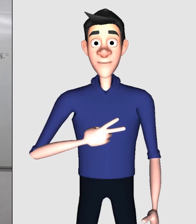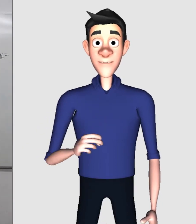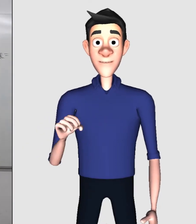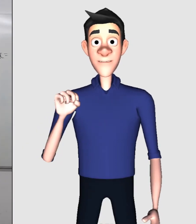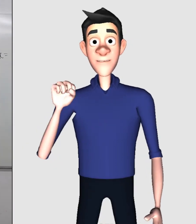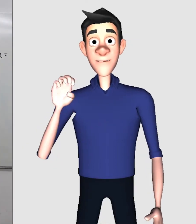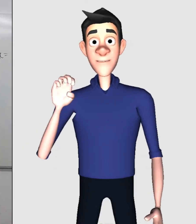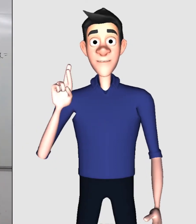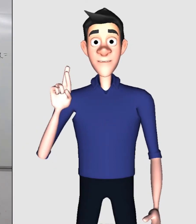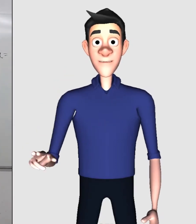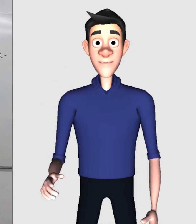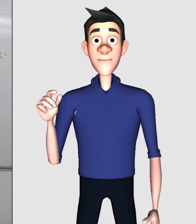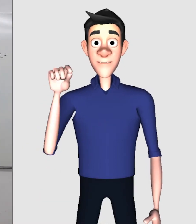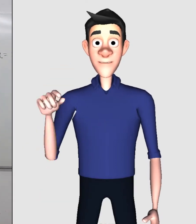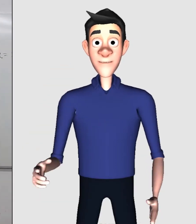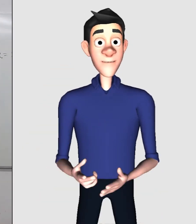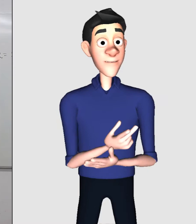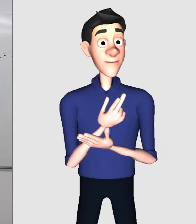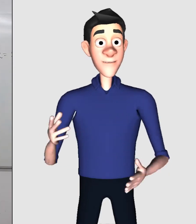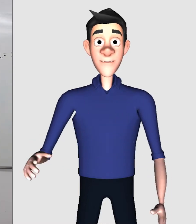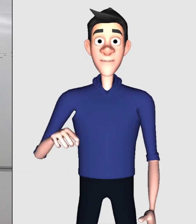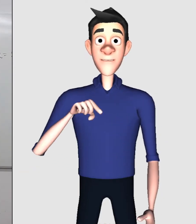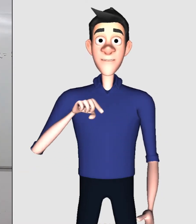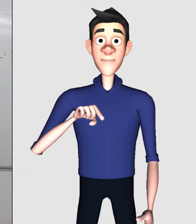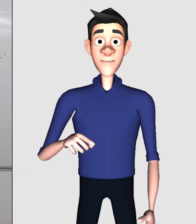Quando se trabalha com polias, essa relação sempre existe